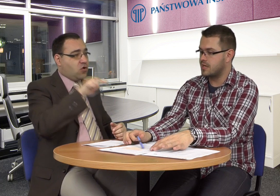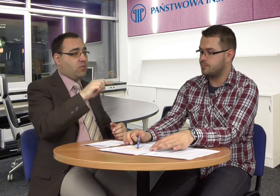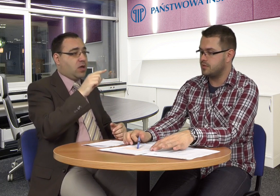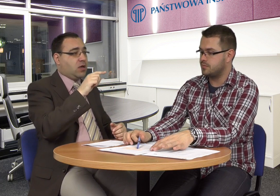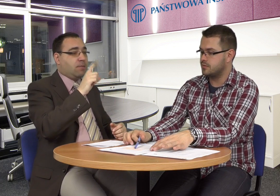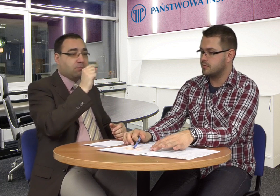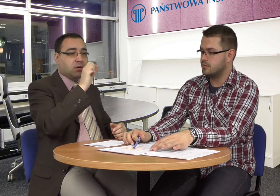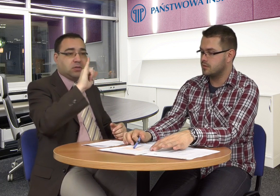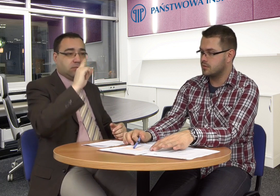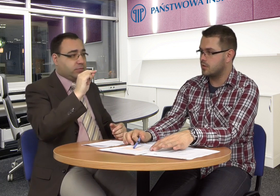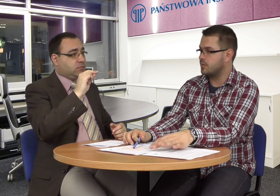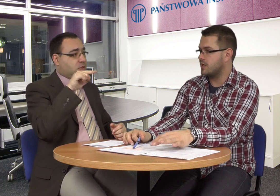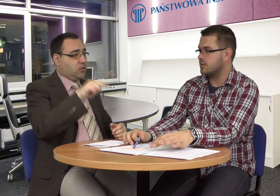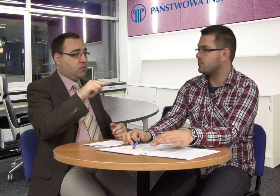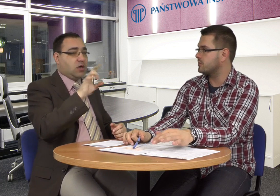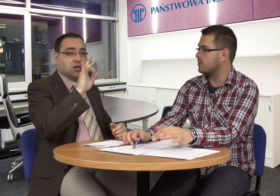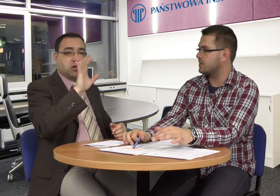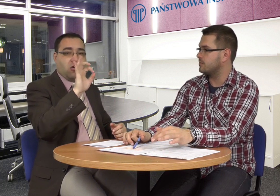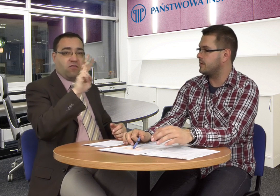Jaka to strona? www.pip.gov.pl